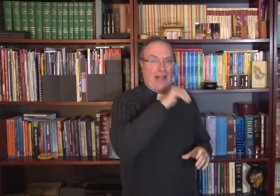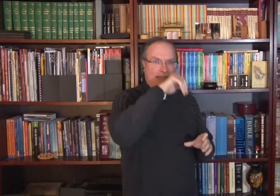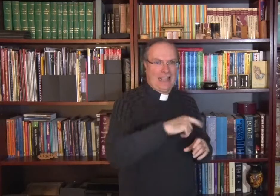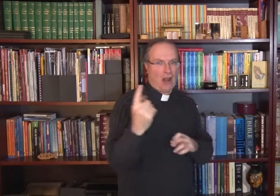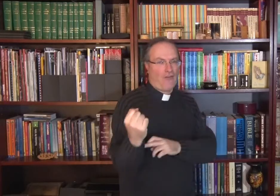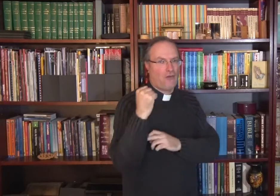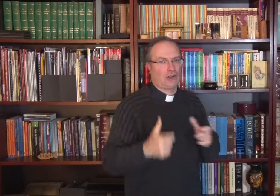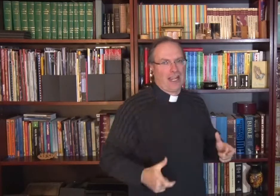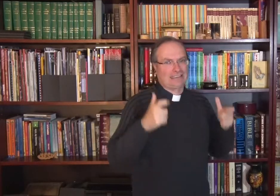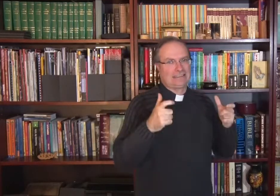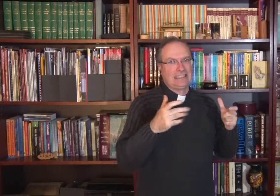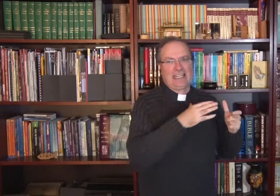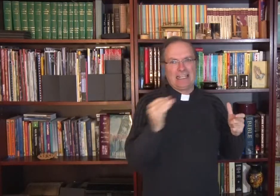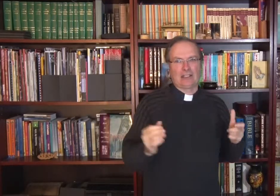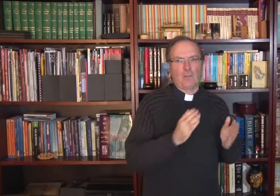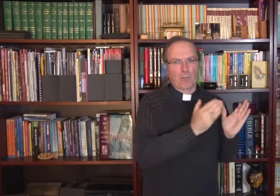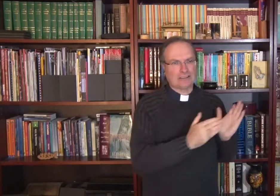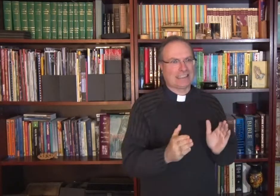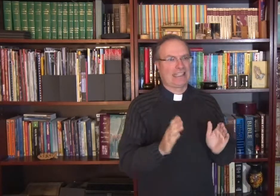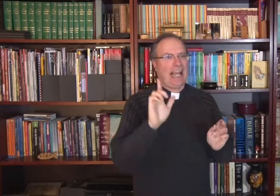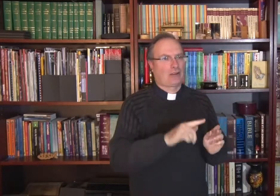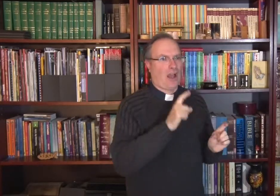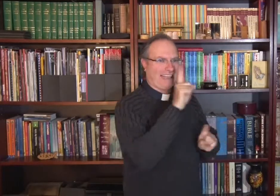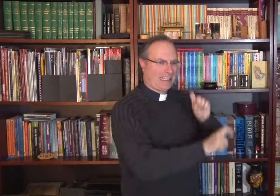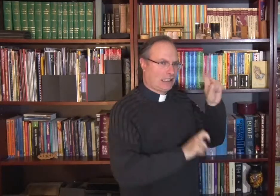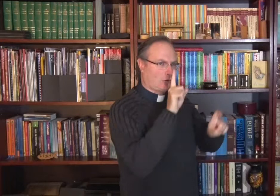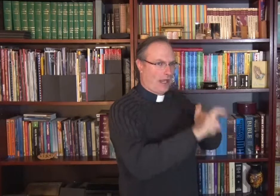dans la forteresse et de procéder à son interrogatoire